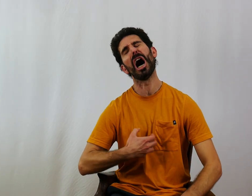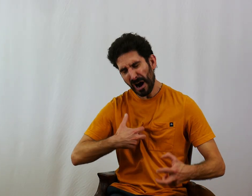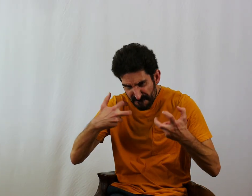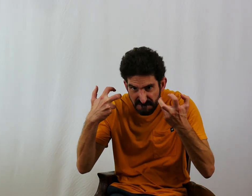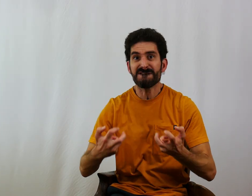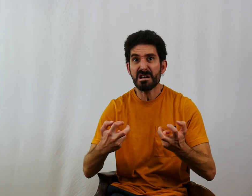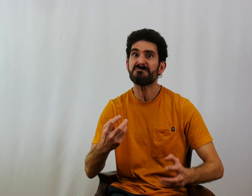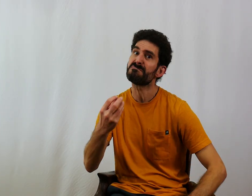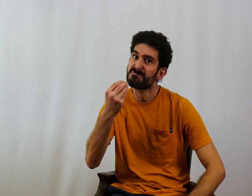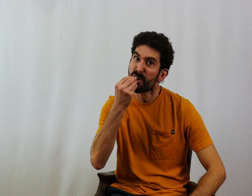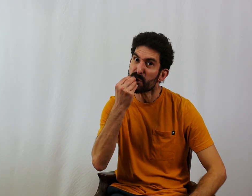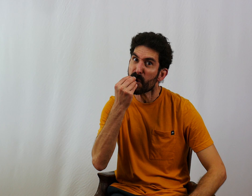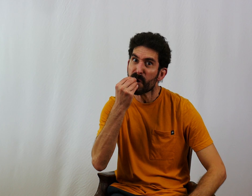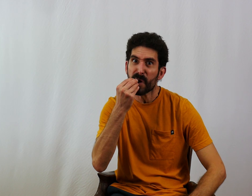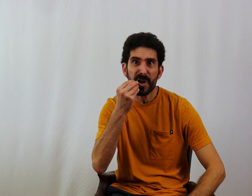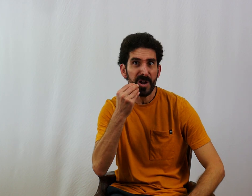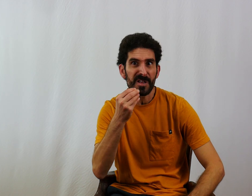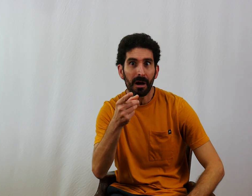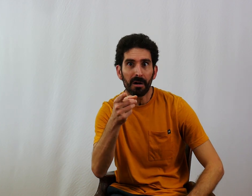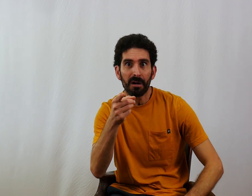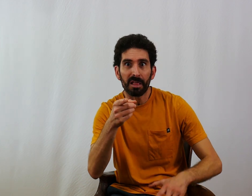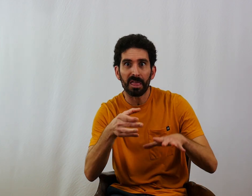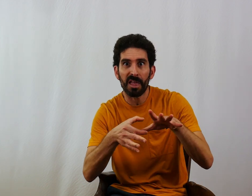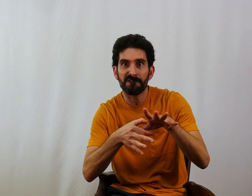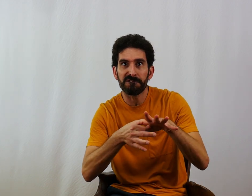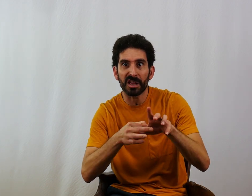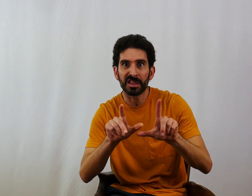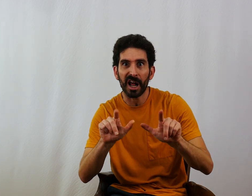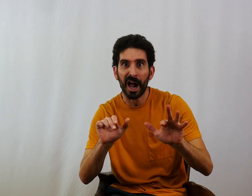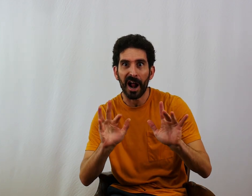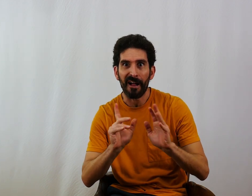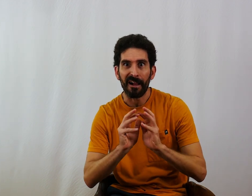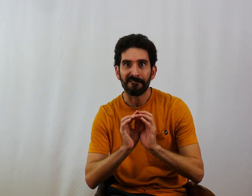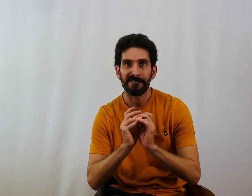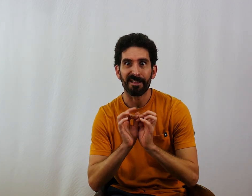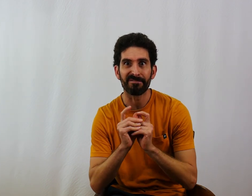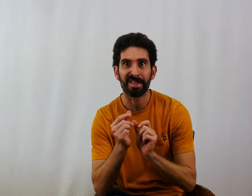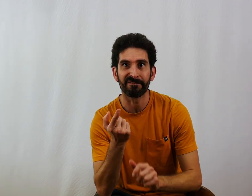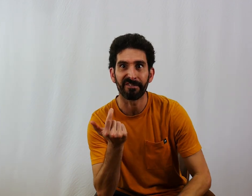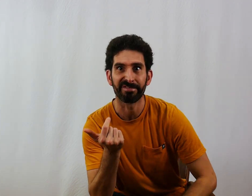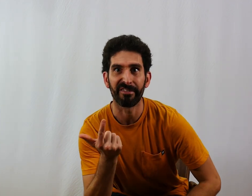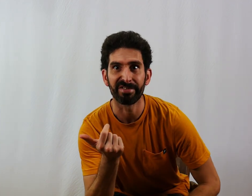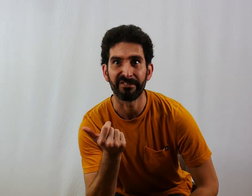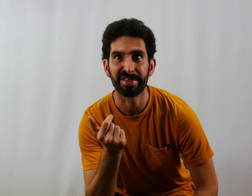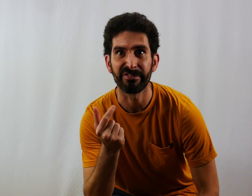Je veux manger ! Oh, de la viande est là. Viens, viens, viens.